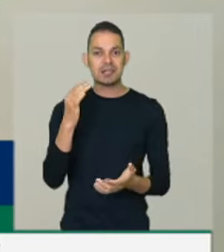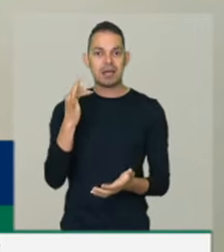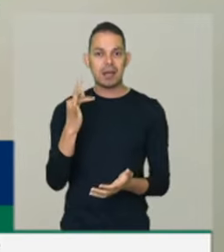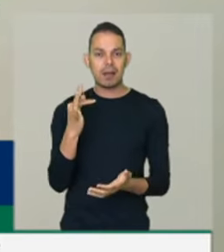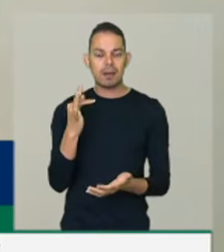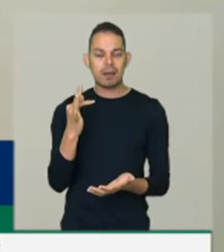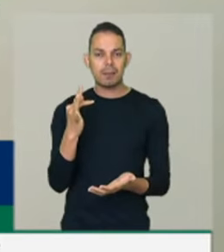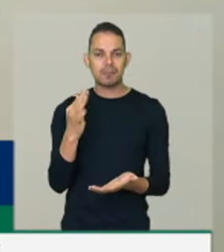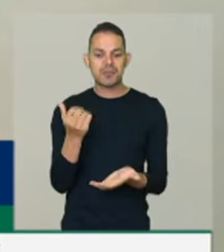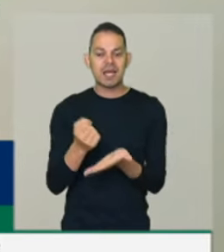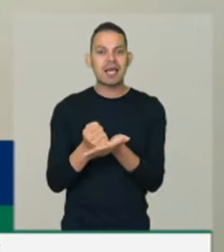MEIO DE UMA DIFICULDADE. E... TAMBÉM FALTOU DIÁLOGO COM OS